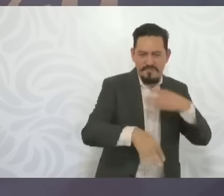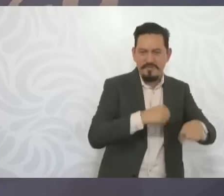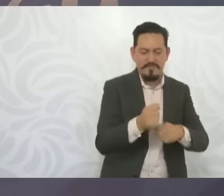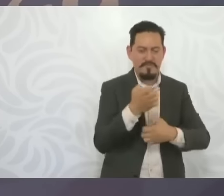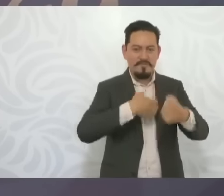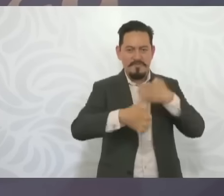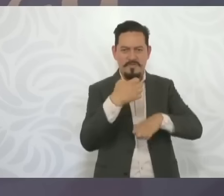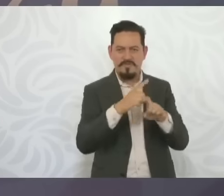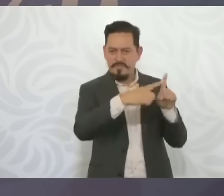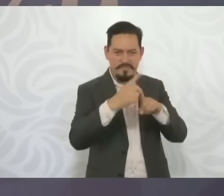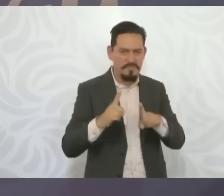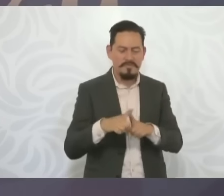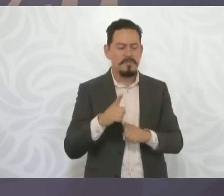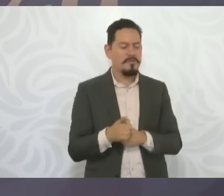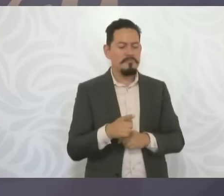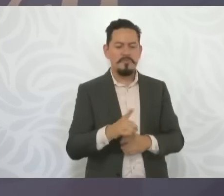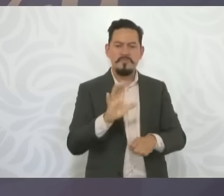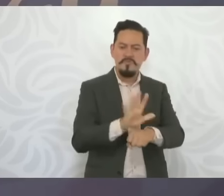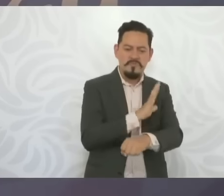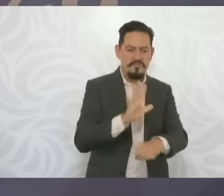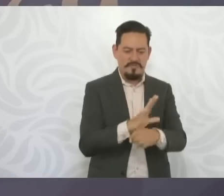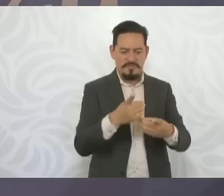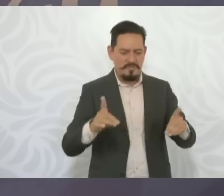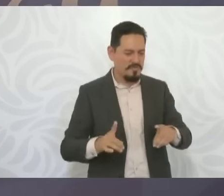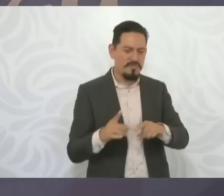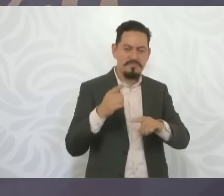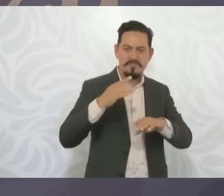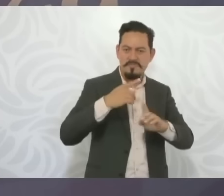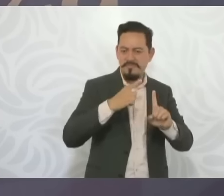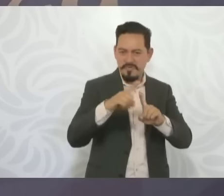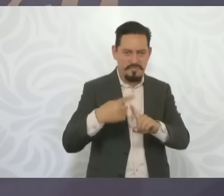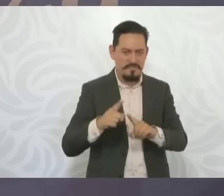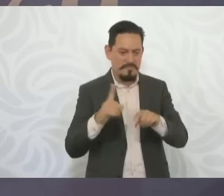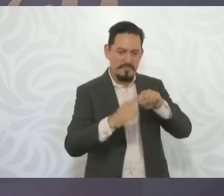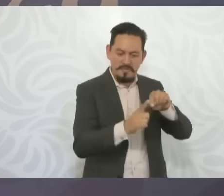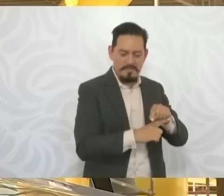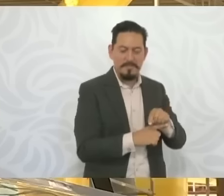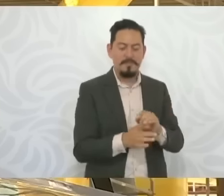de inversión, tecnología y desarrollo, que en realidad fincaban sus planes de negocio en la